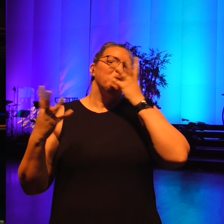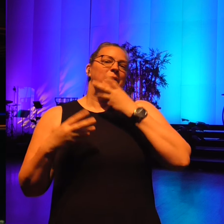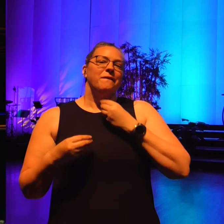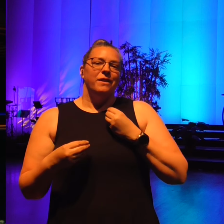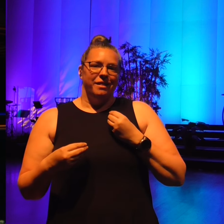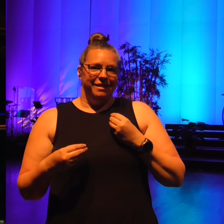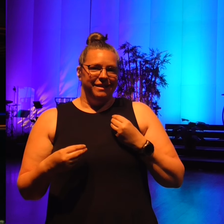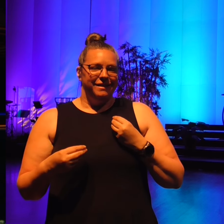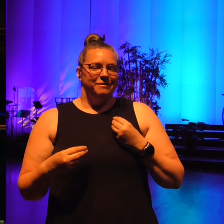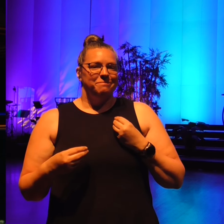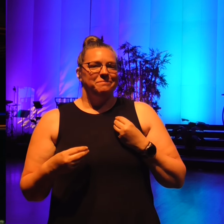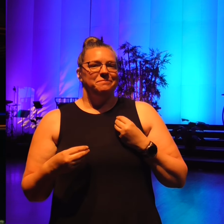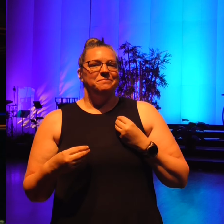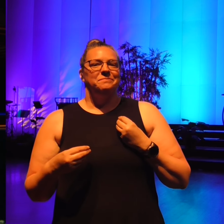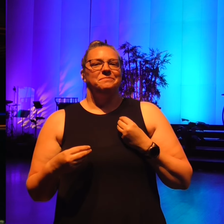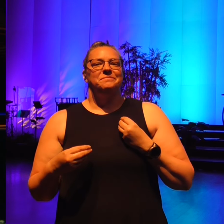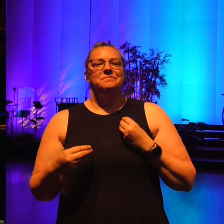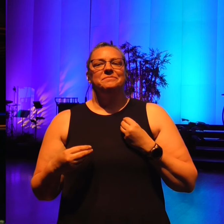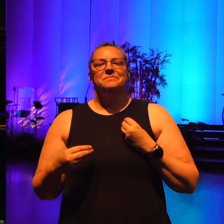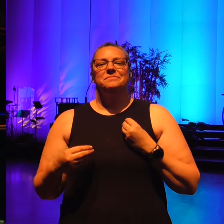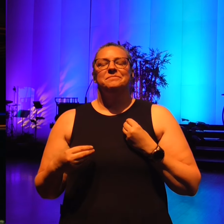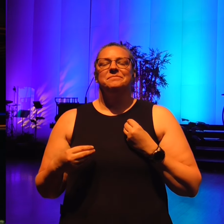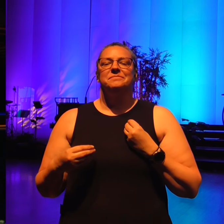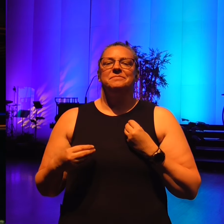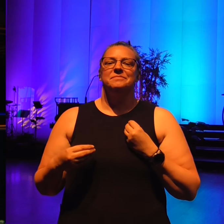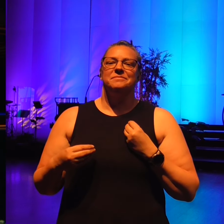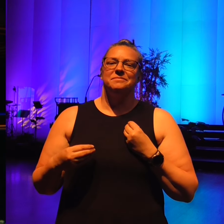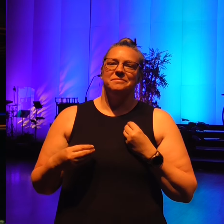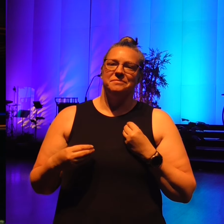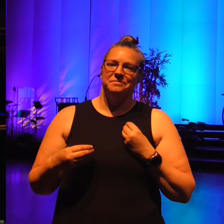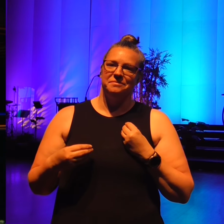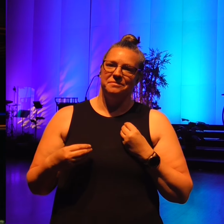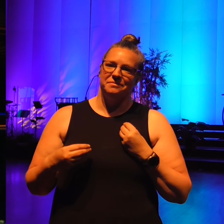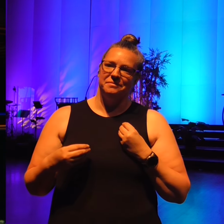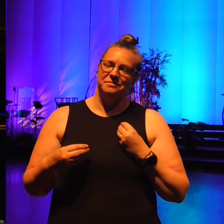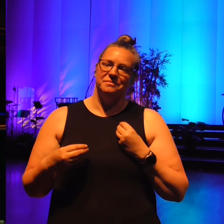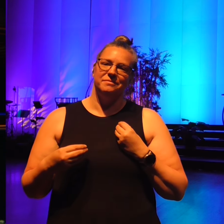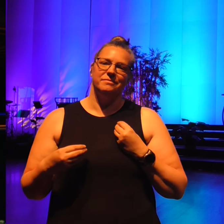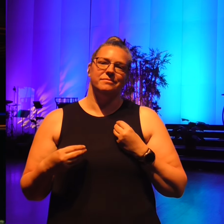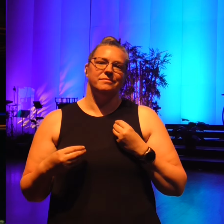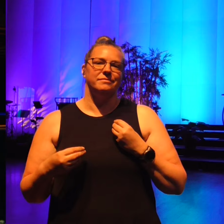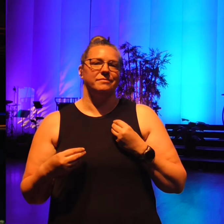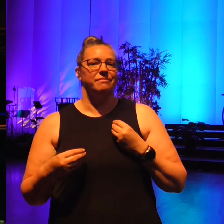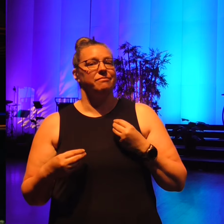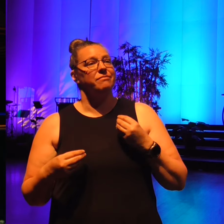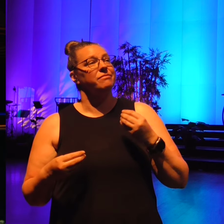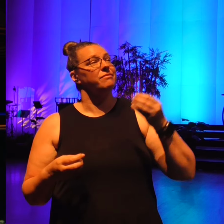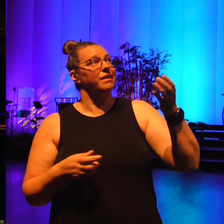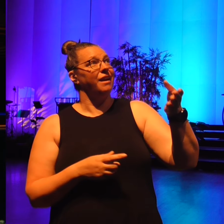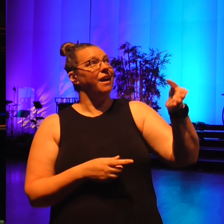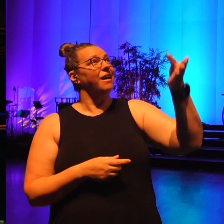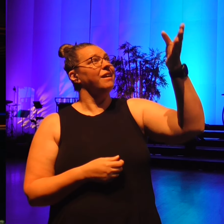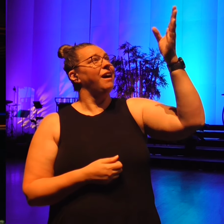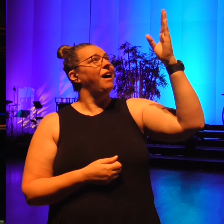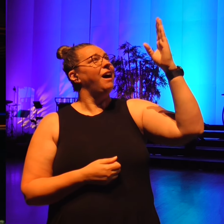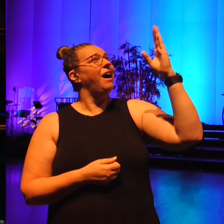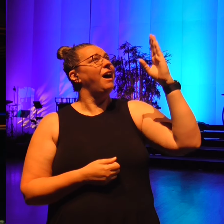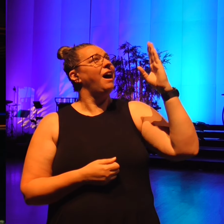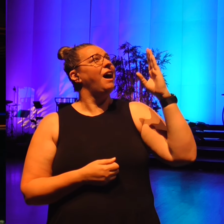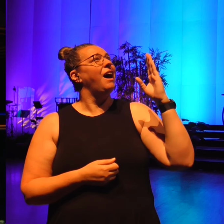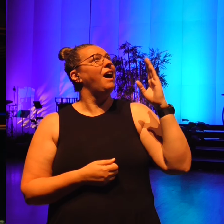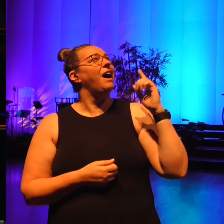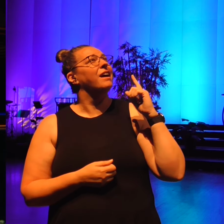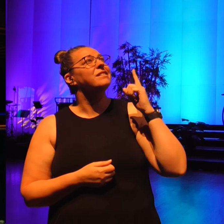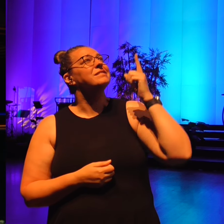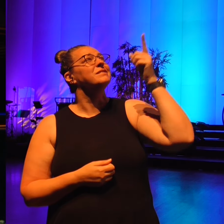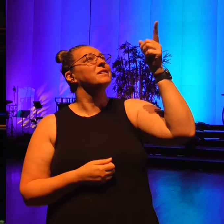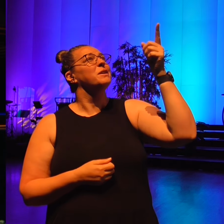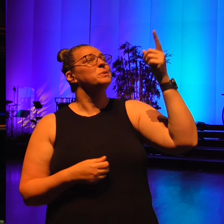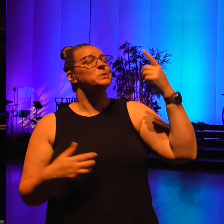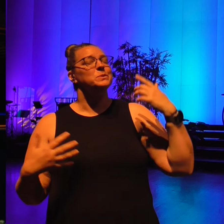hermoso y Dios Dios es tan